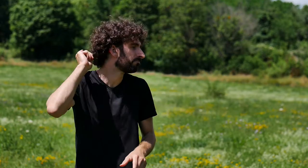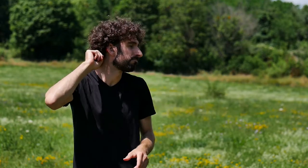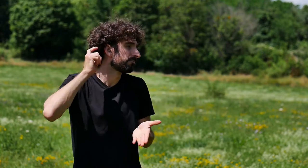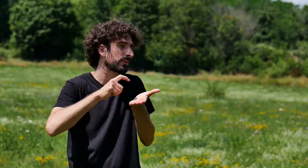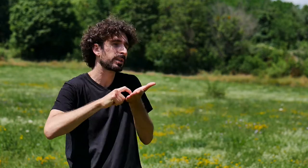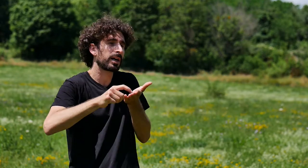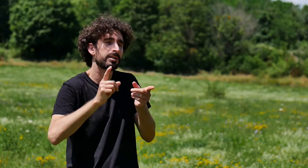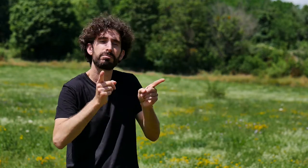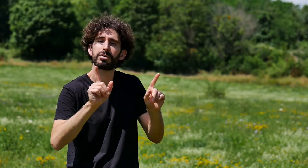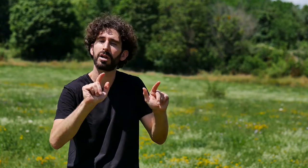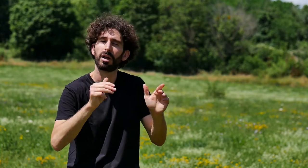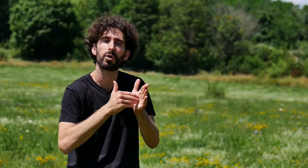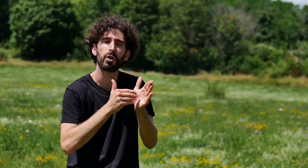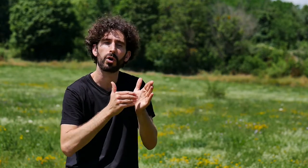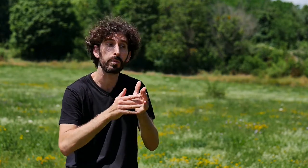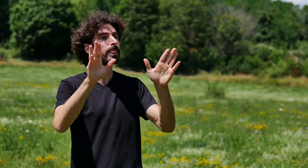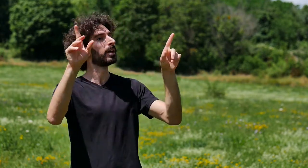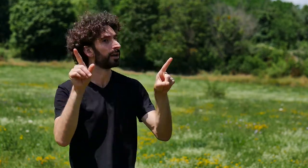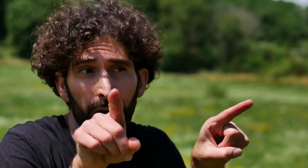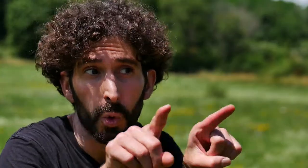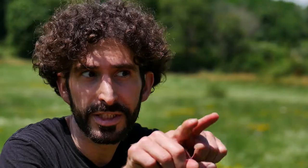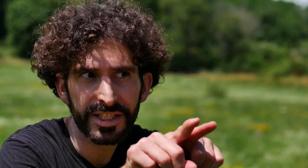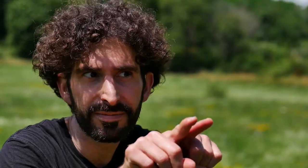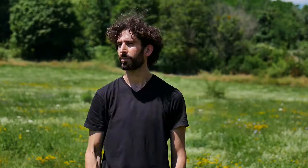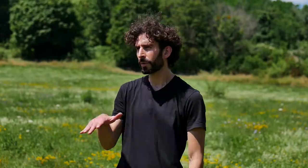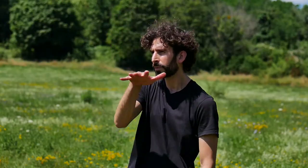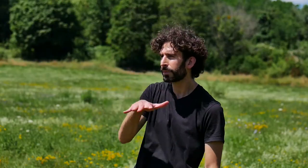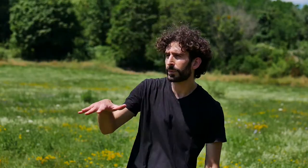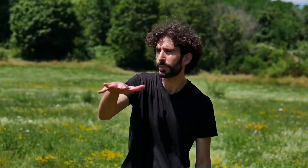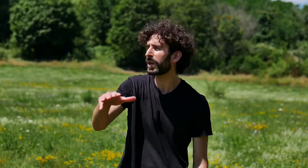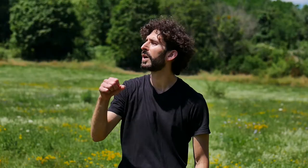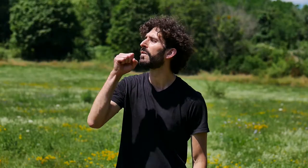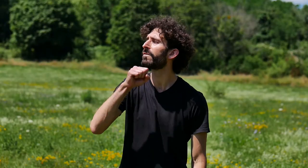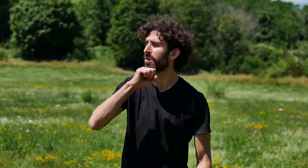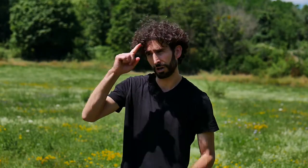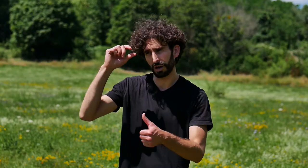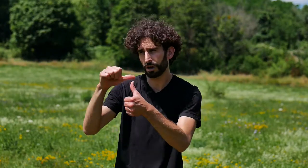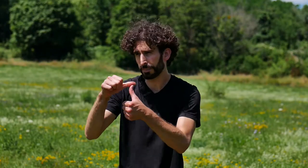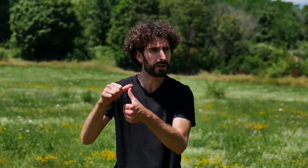mais inconsciemment, peut être que c'est resté encore. Et aussi. Vous les vieux qui se rappellent.